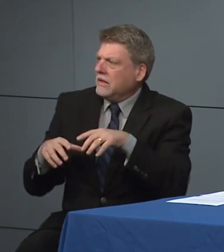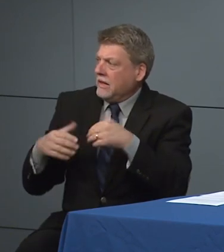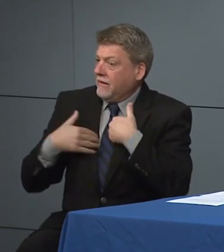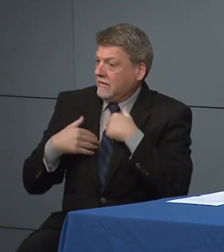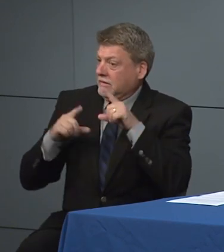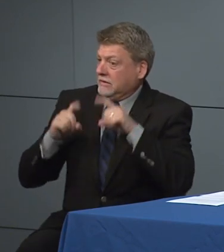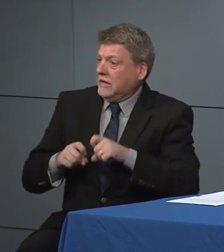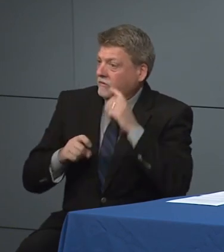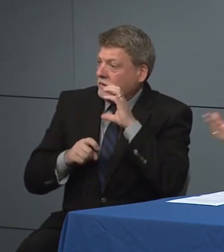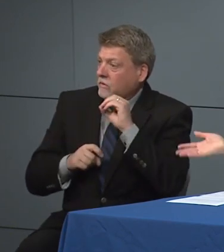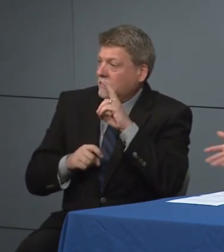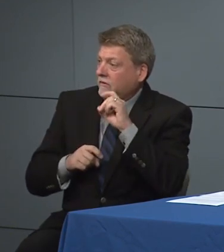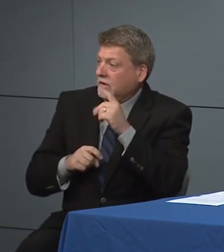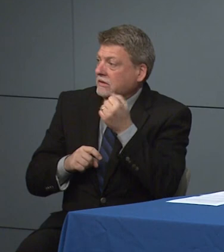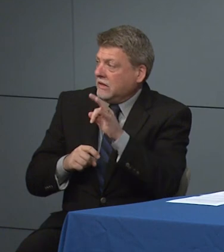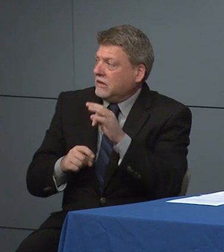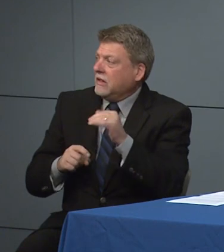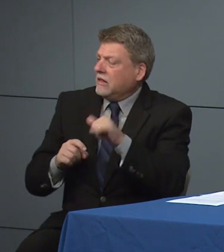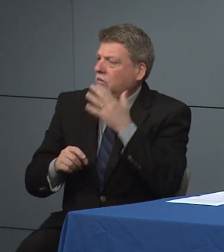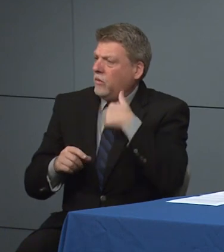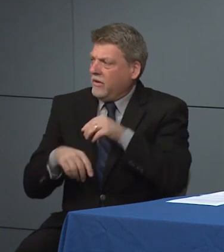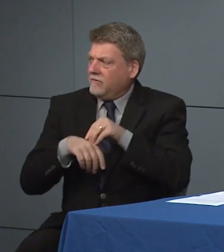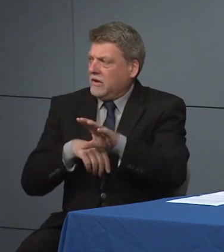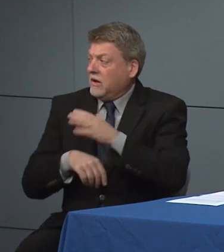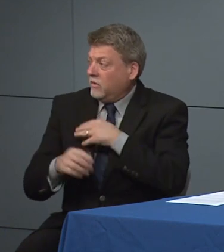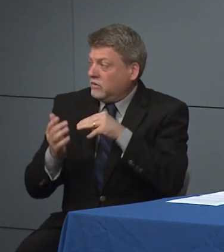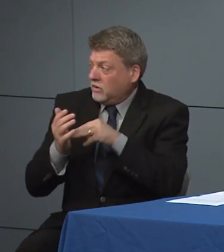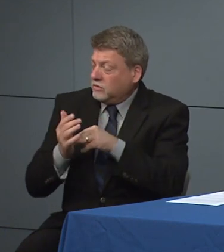tratando de ayudar esas sillas para los proveedores para que